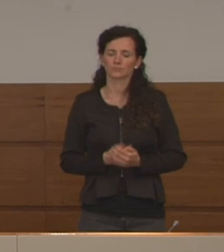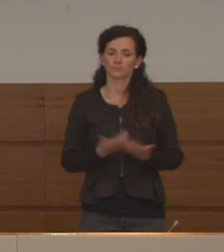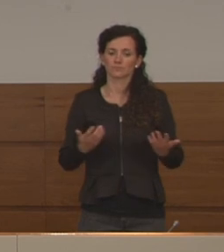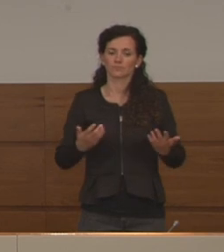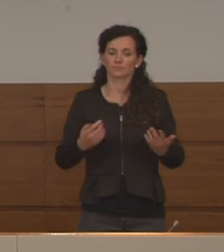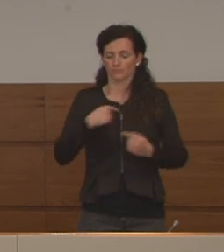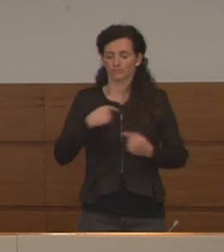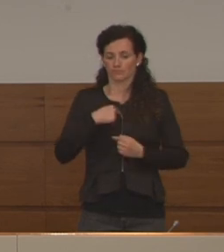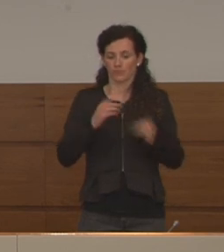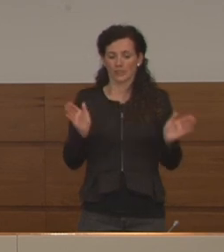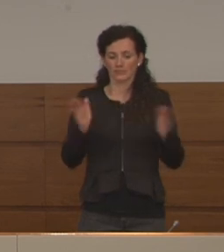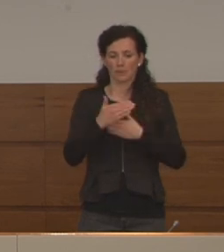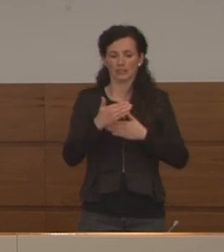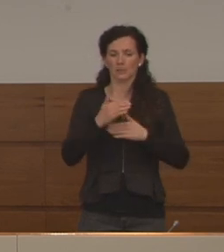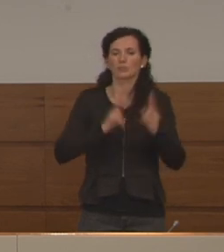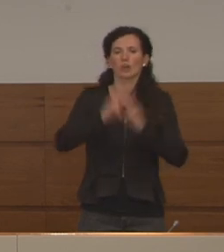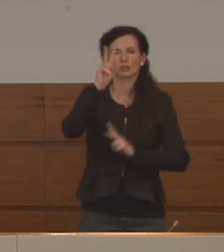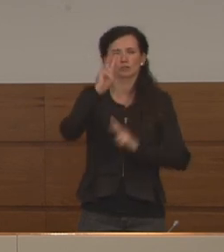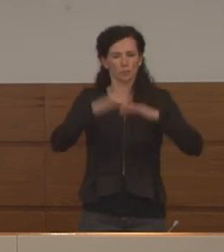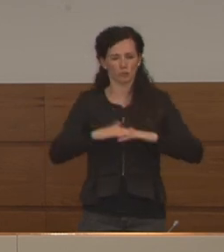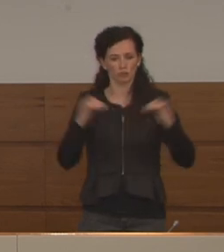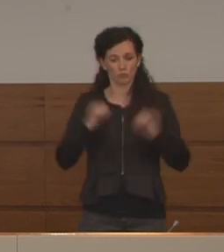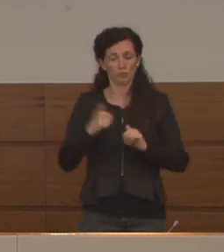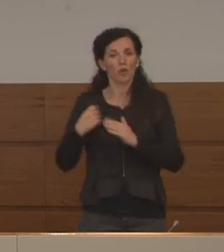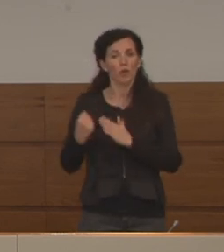Nazionale in supporto alle sanità regionali